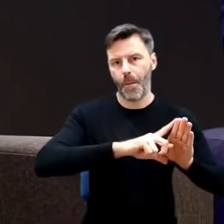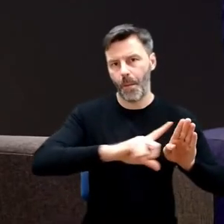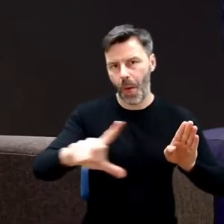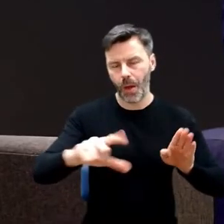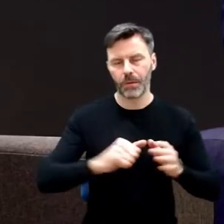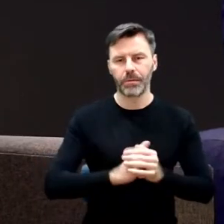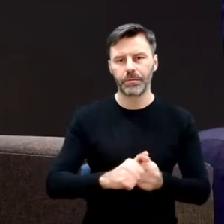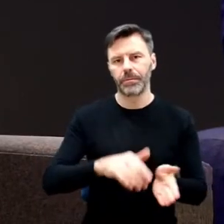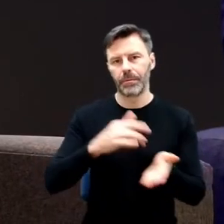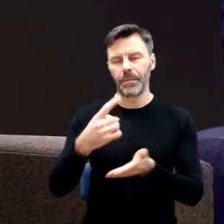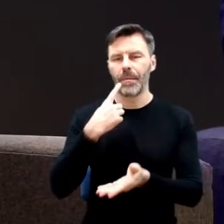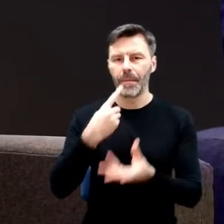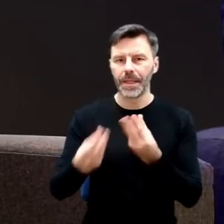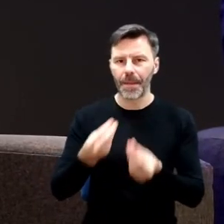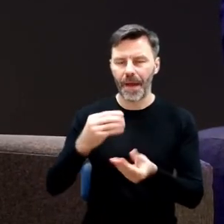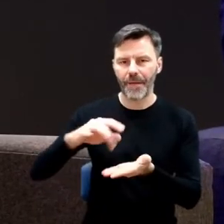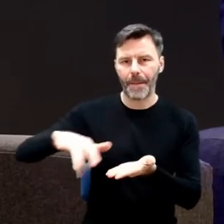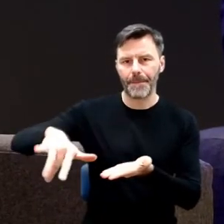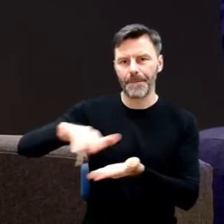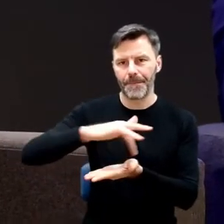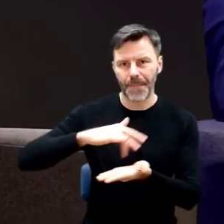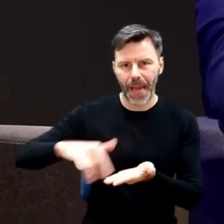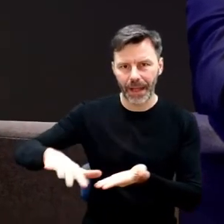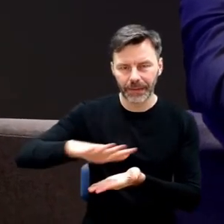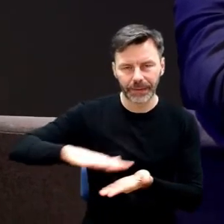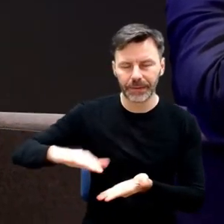na właśnie tą infrastrukturę wolnego czasu,